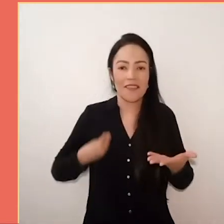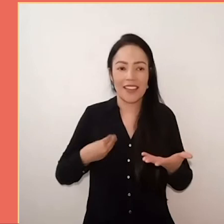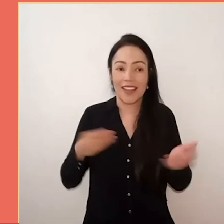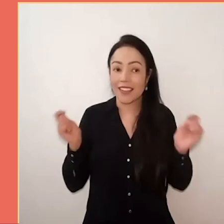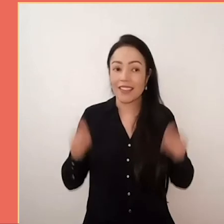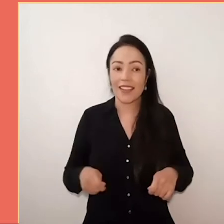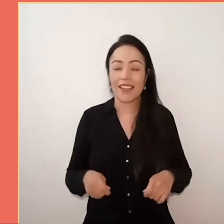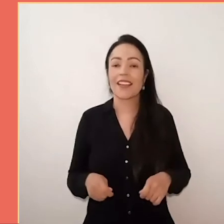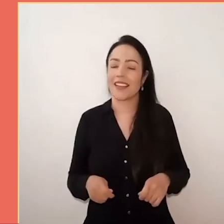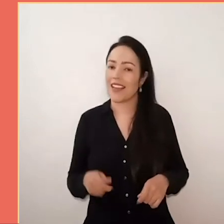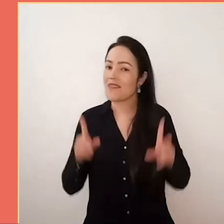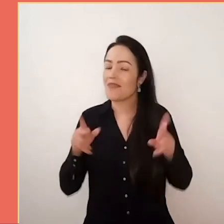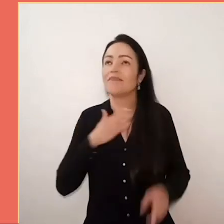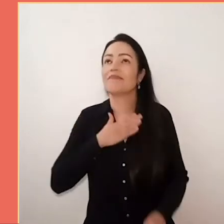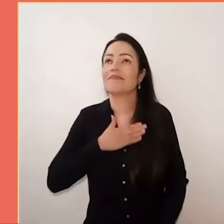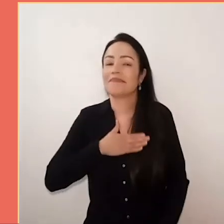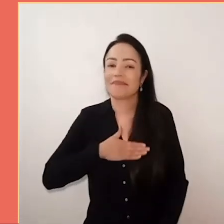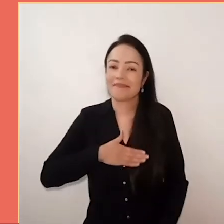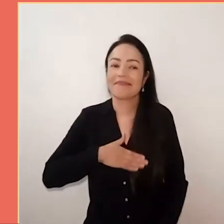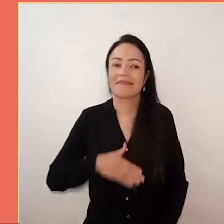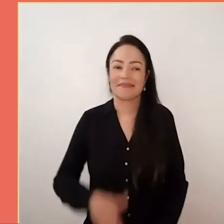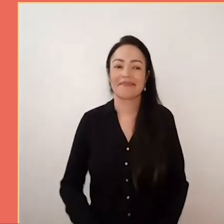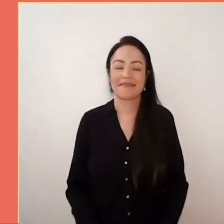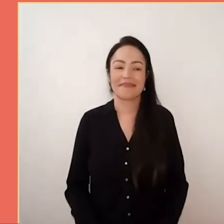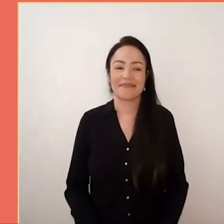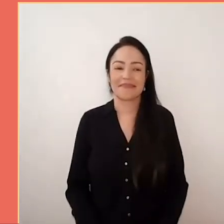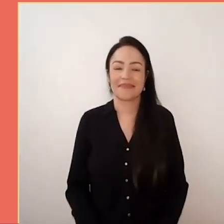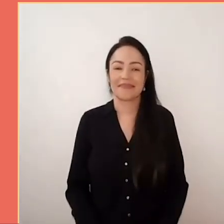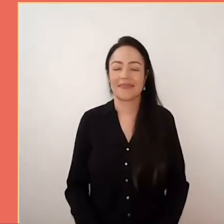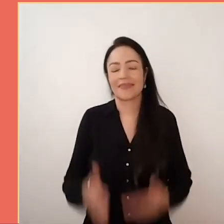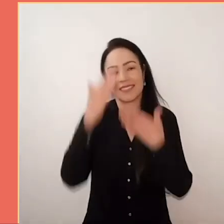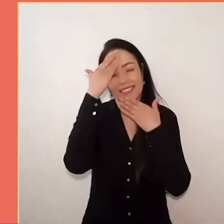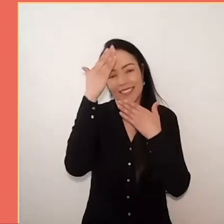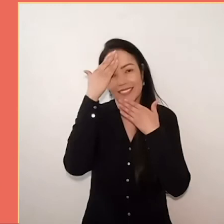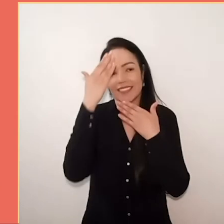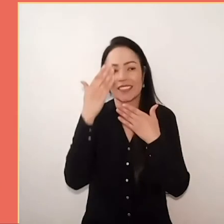é um afago na alma. Então, muito obrigada pela participação,